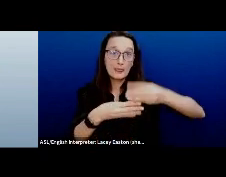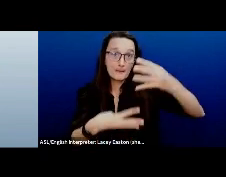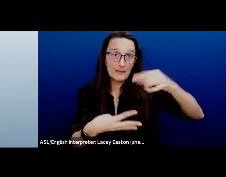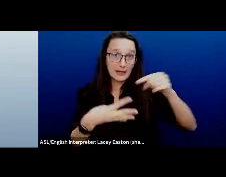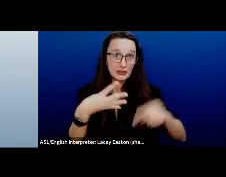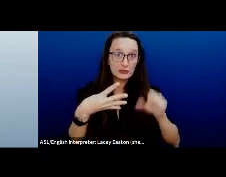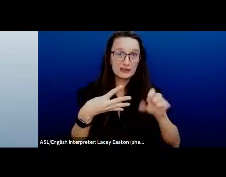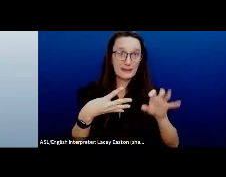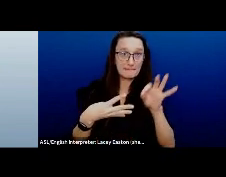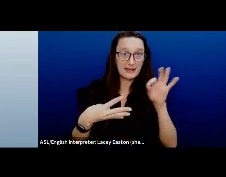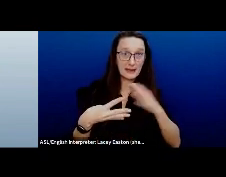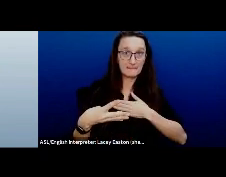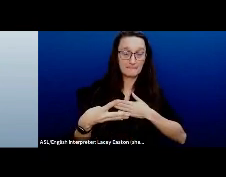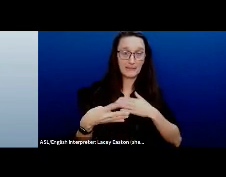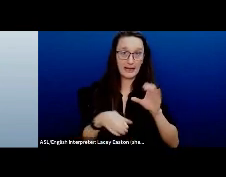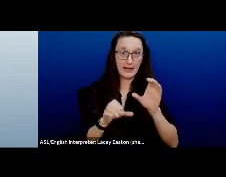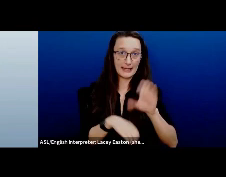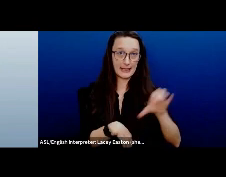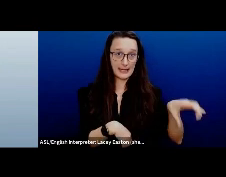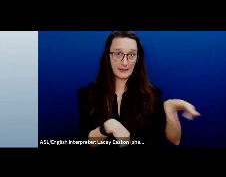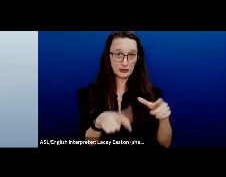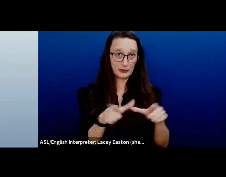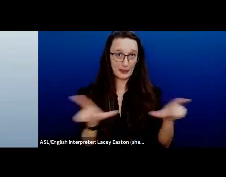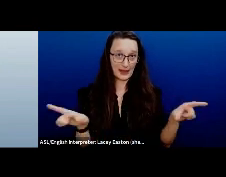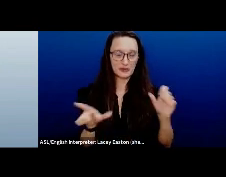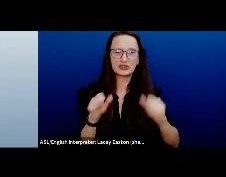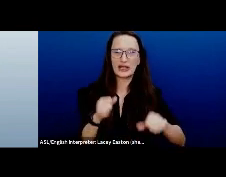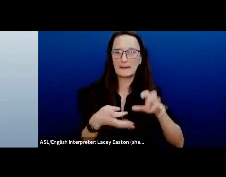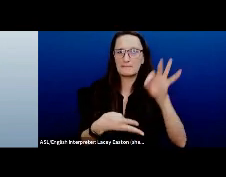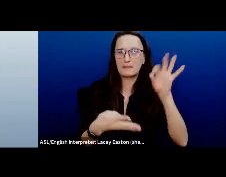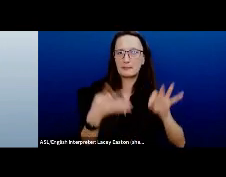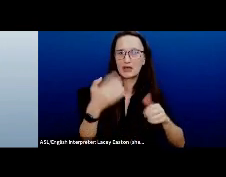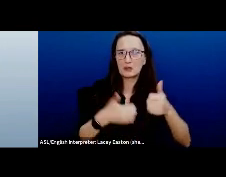selecciona el idioma que desea que muestre el subtítulo, por ejemplo,